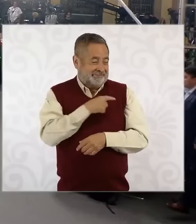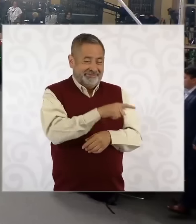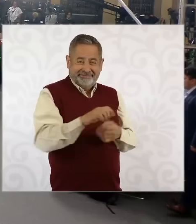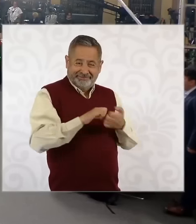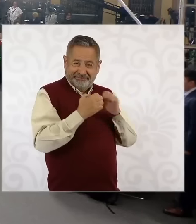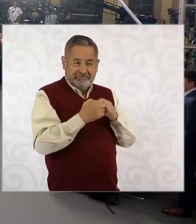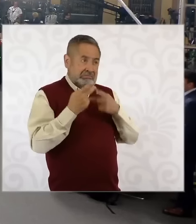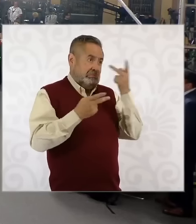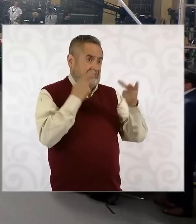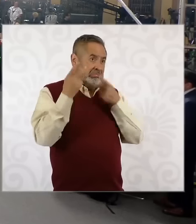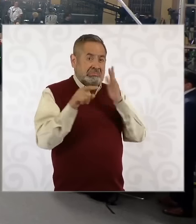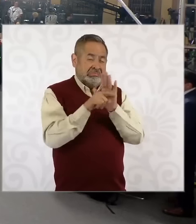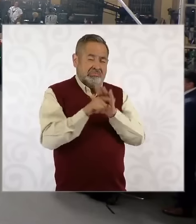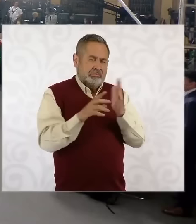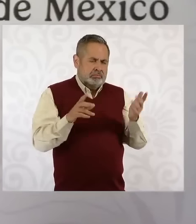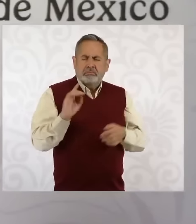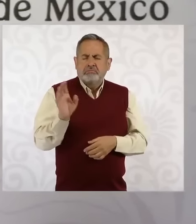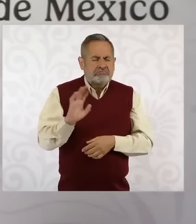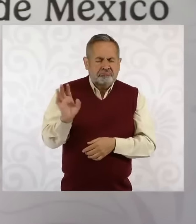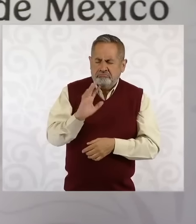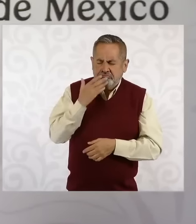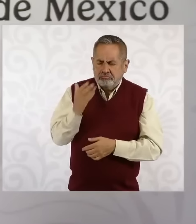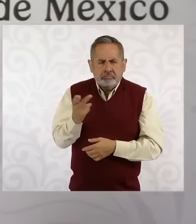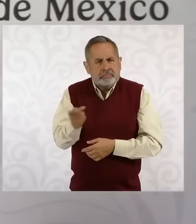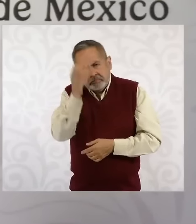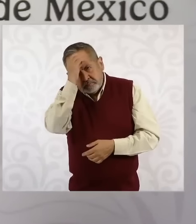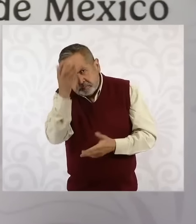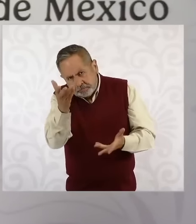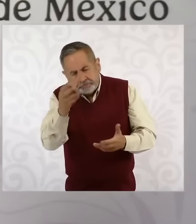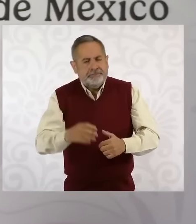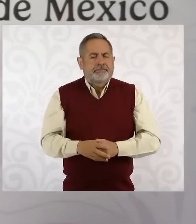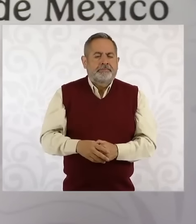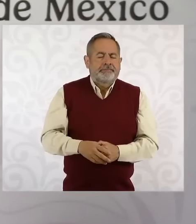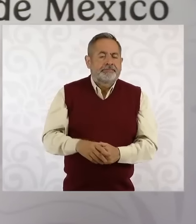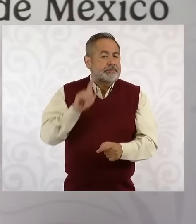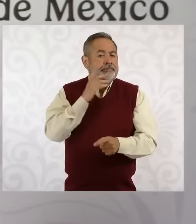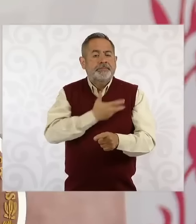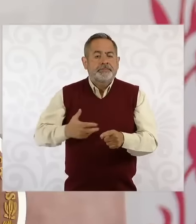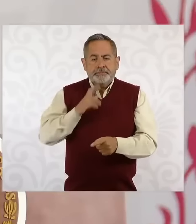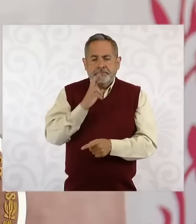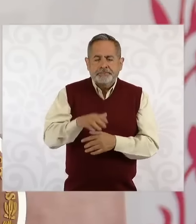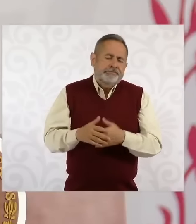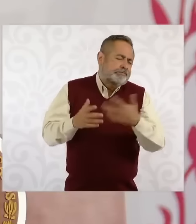han difundido eh algunos medios y pues que lo que propongamos siempre van a decir que no,